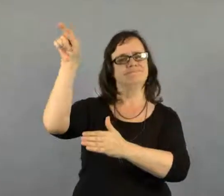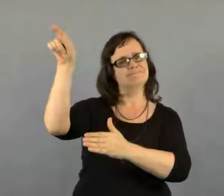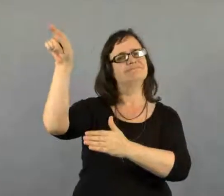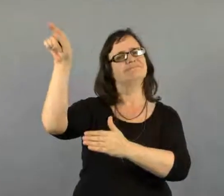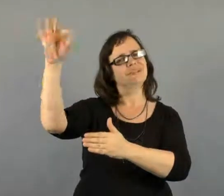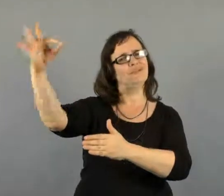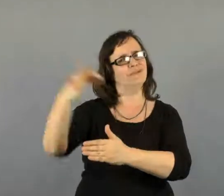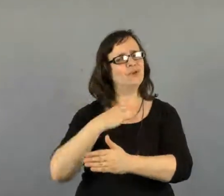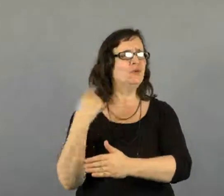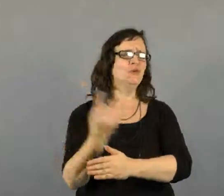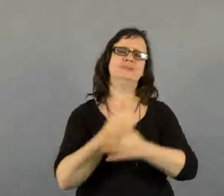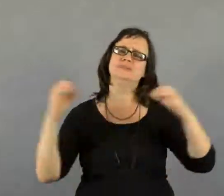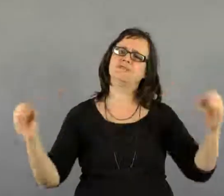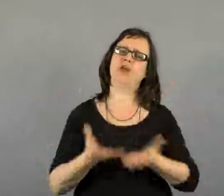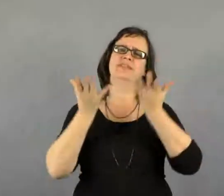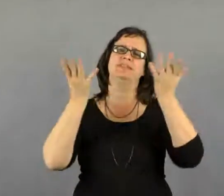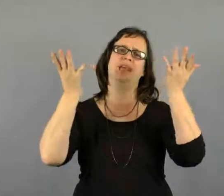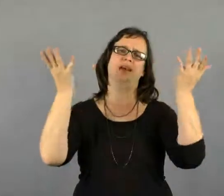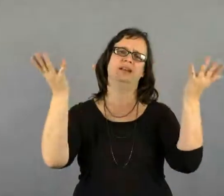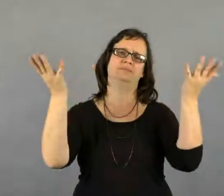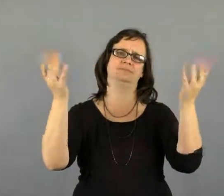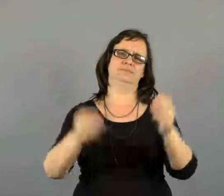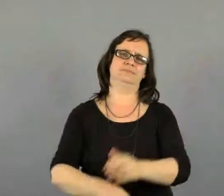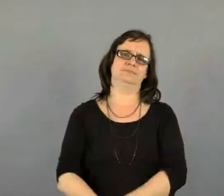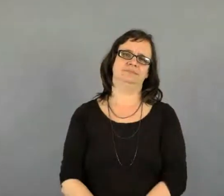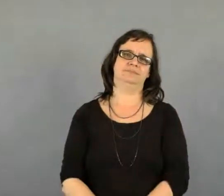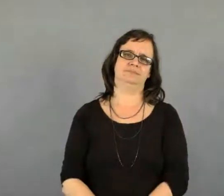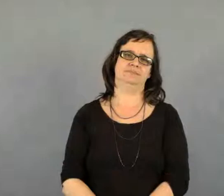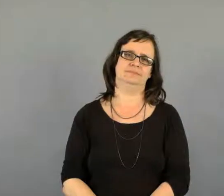Er tut Wunder für uns